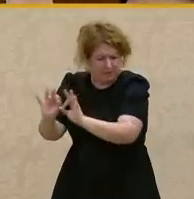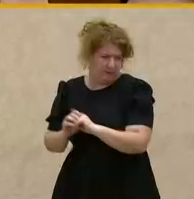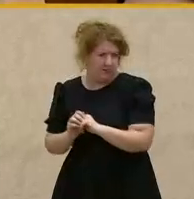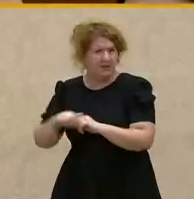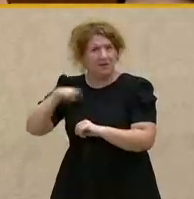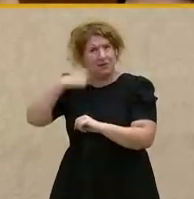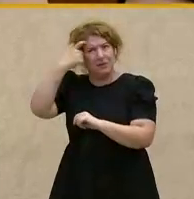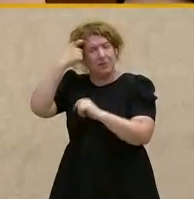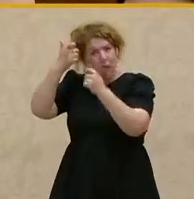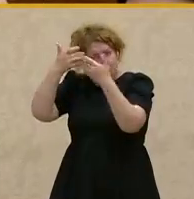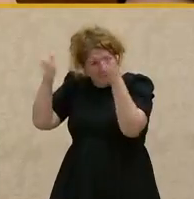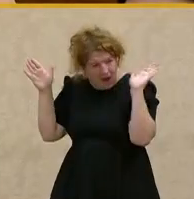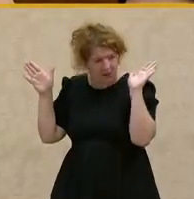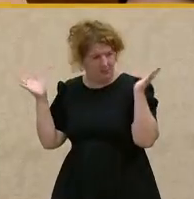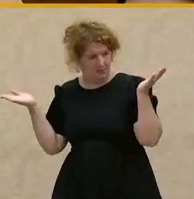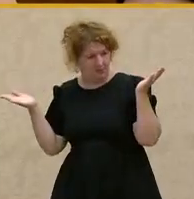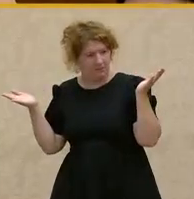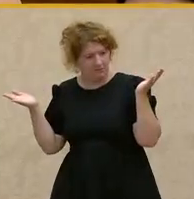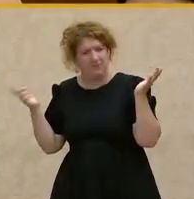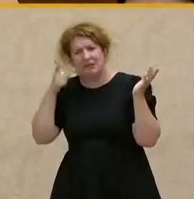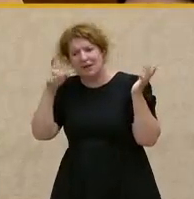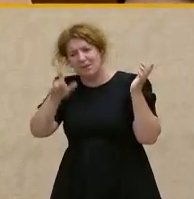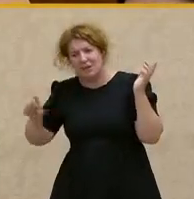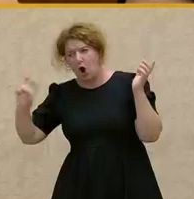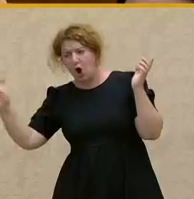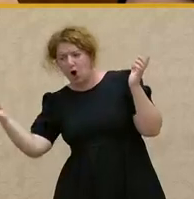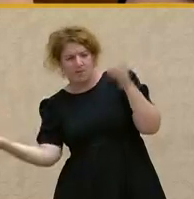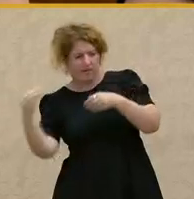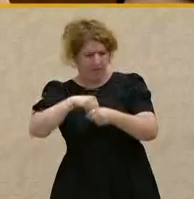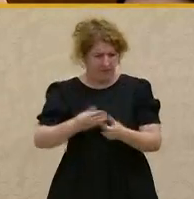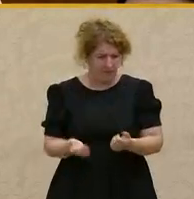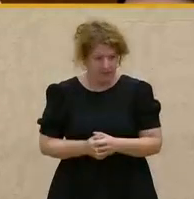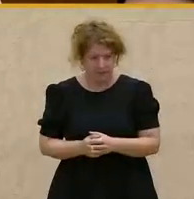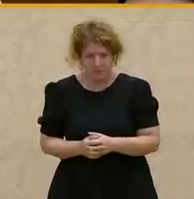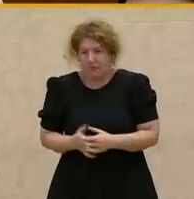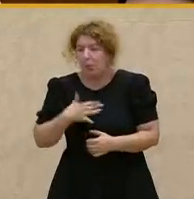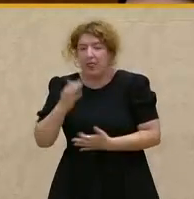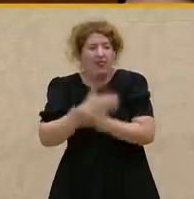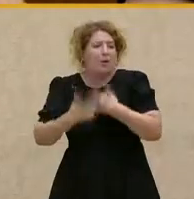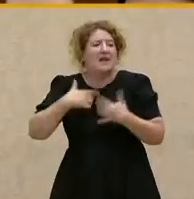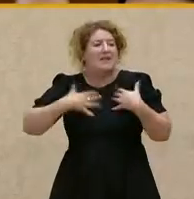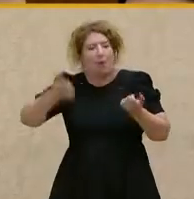más la medida e incluir esta discapacidad, como muchas otras. Como salud mental, como quizás otras